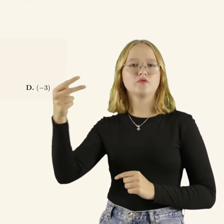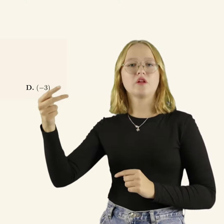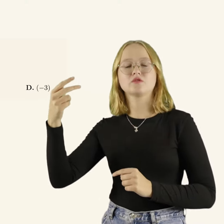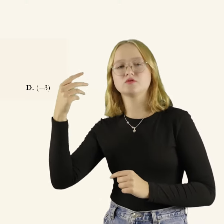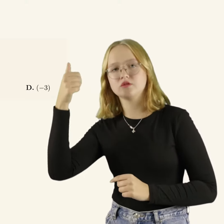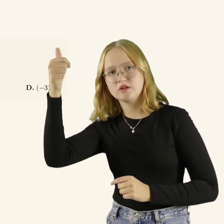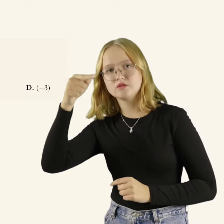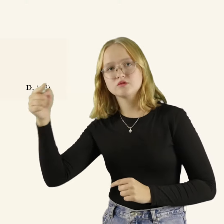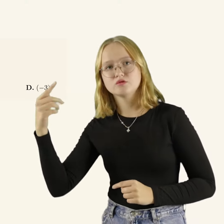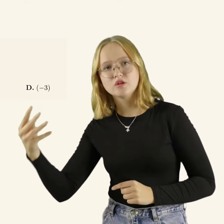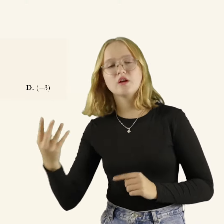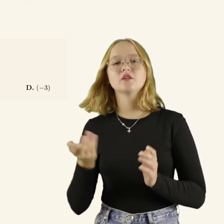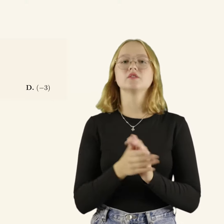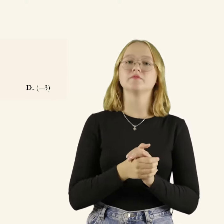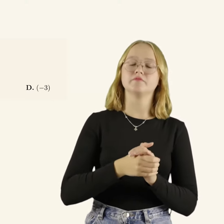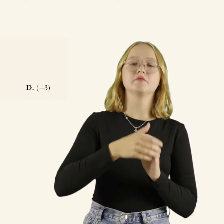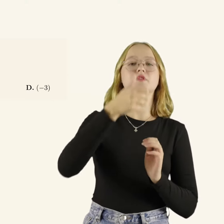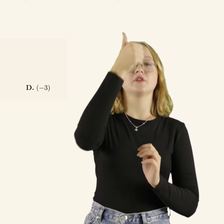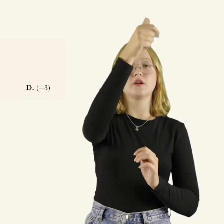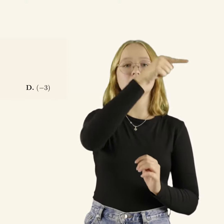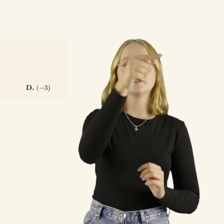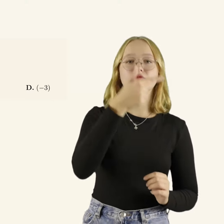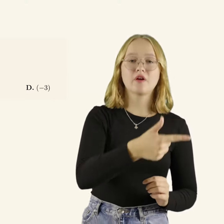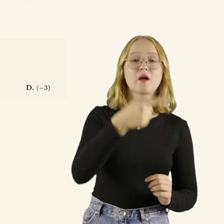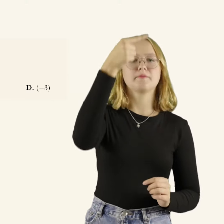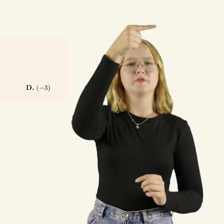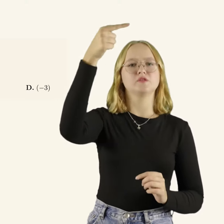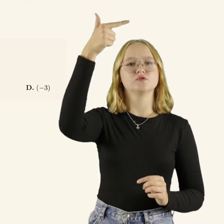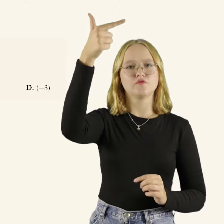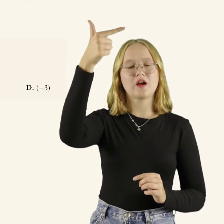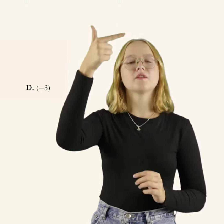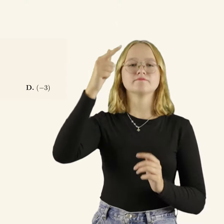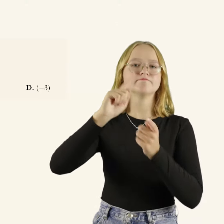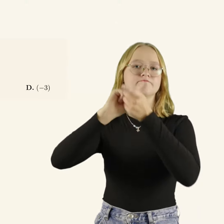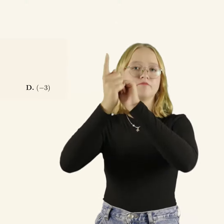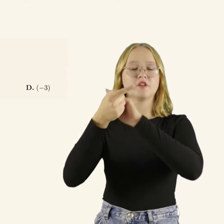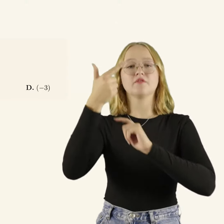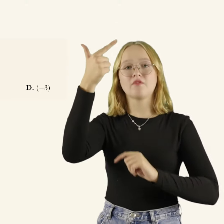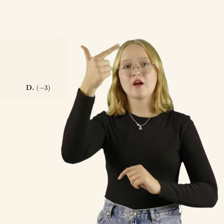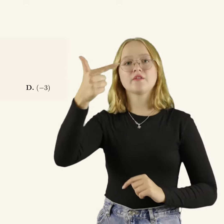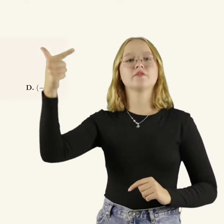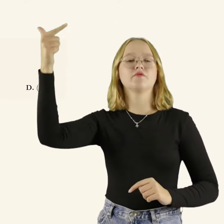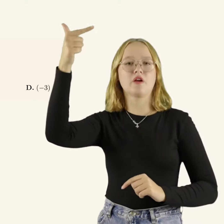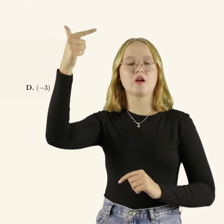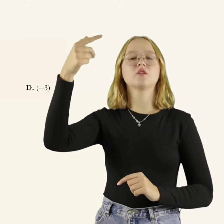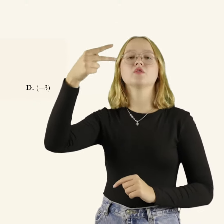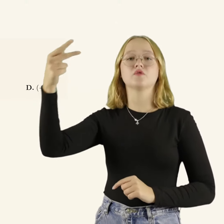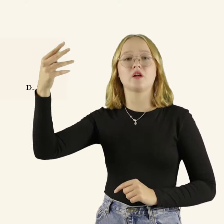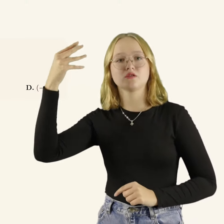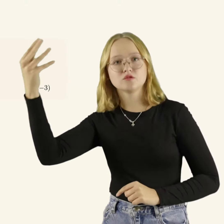czyli ¼. ½ do potęgi -2 to jest 2 do potęgi 2, czyli 4.